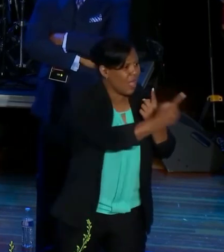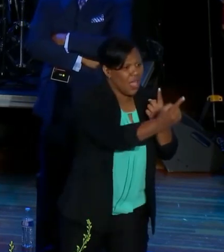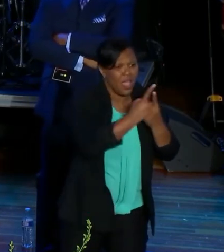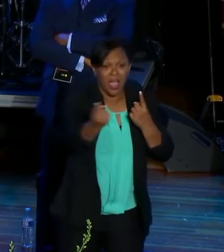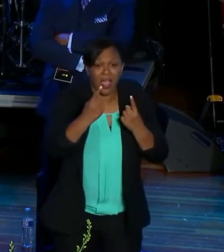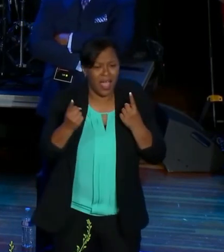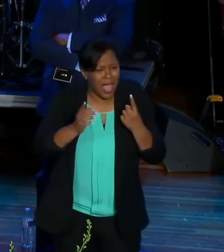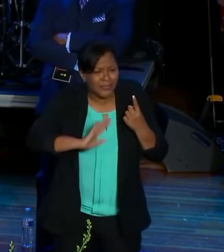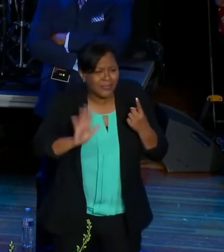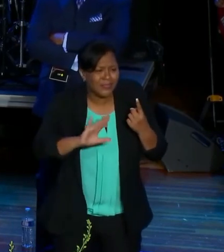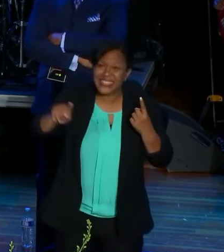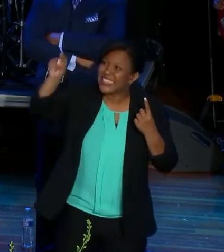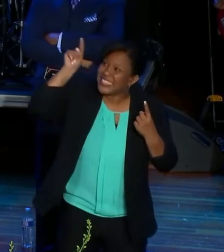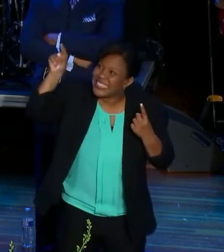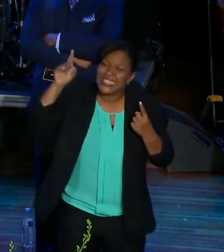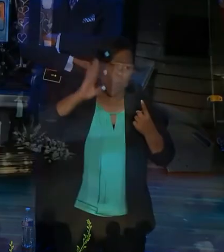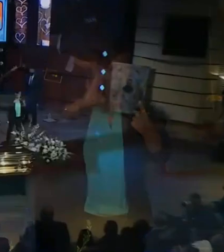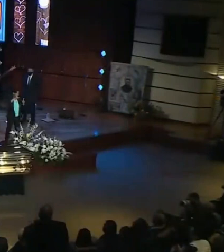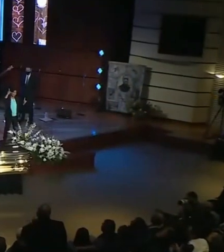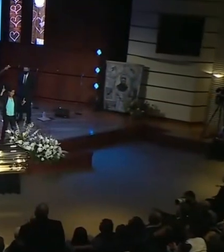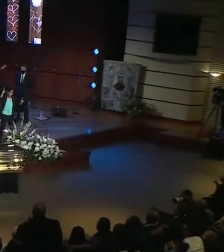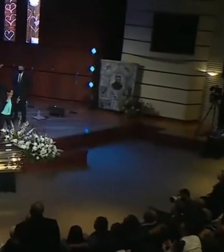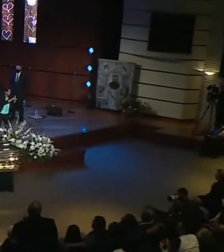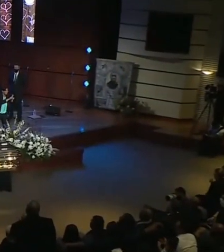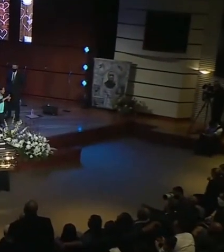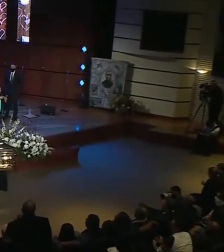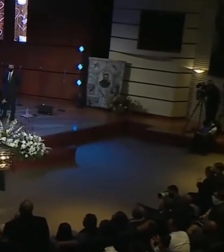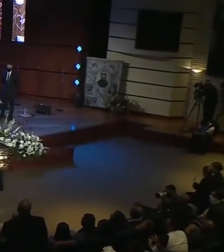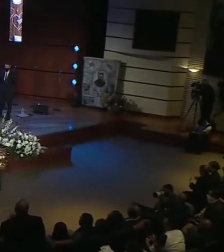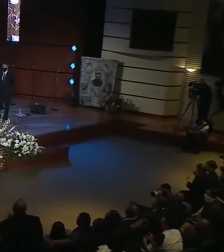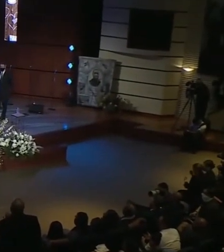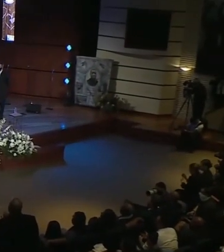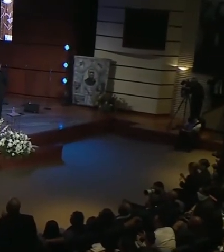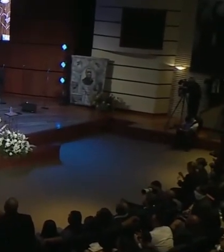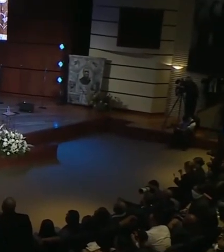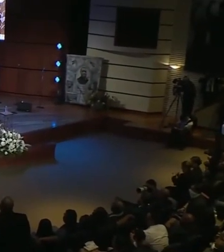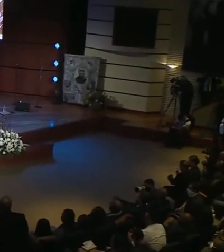Vi kom inte så långt av en slump. Vi kom inte så långt på grund av något öde